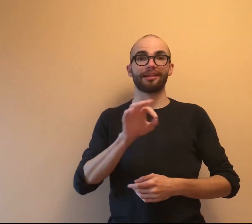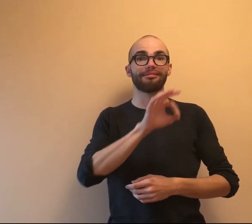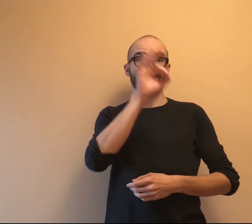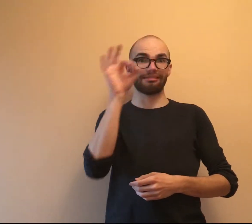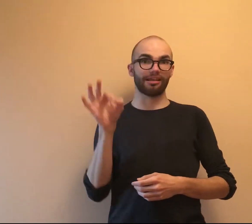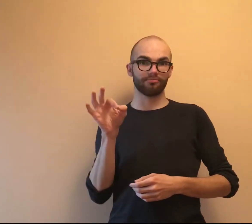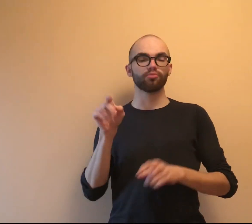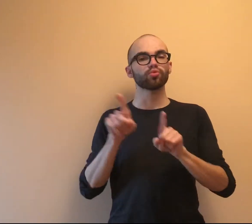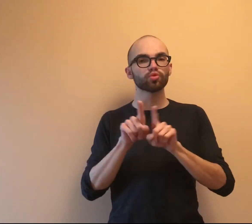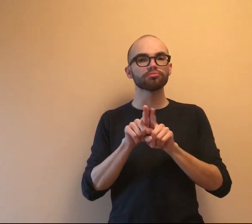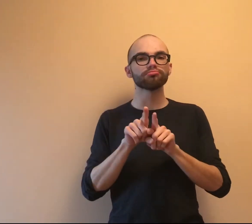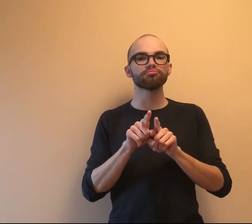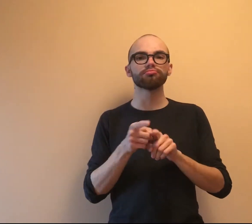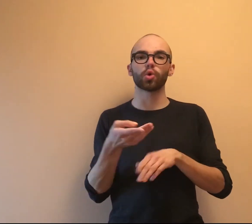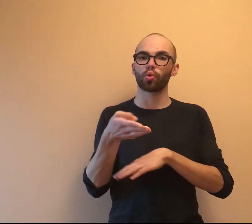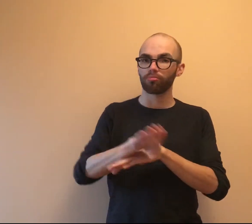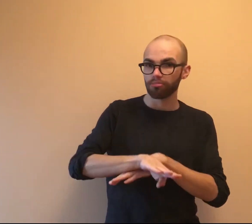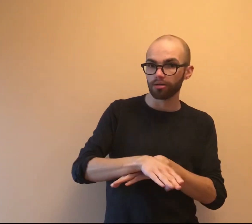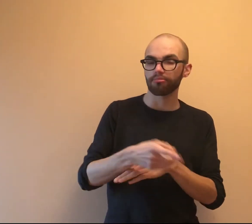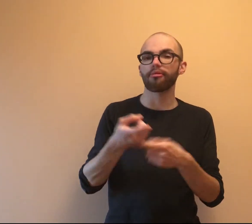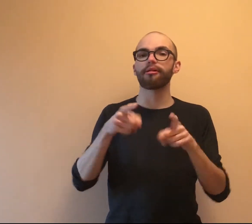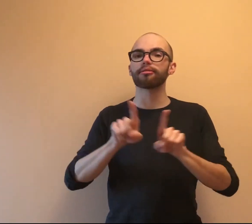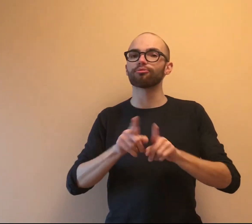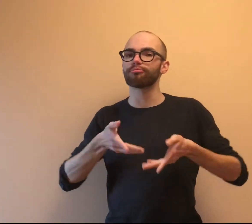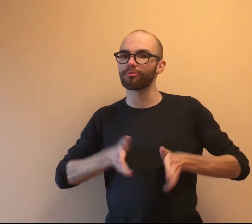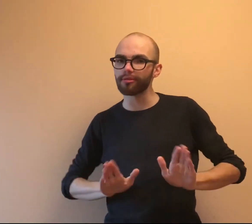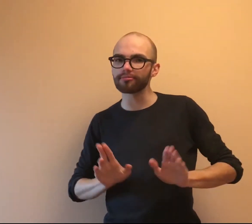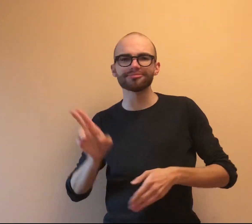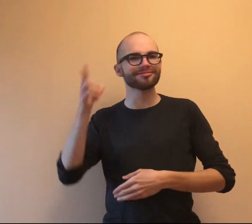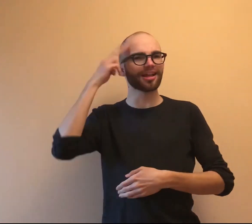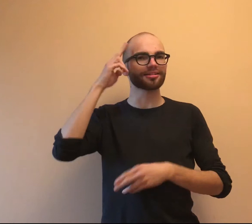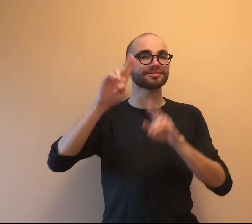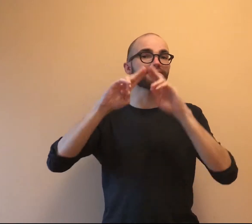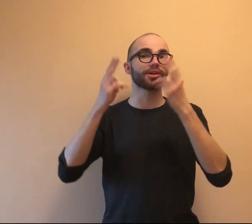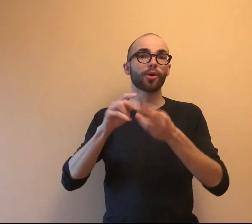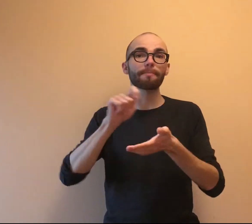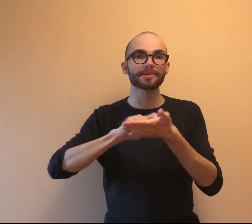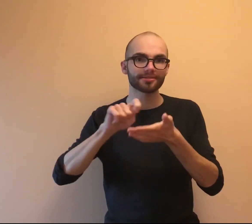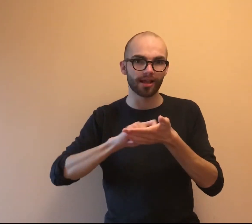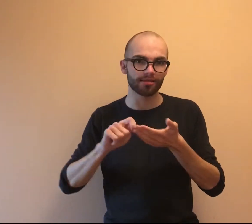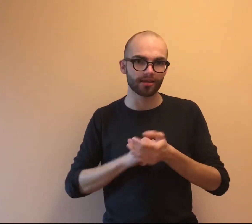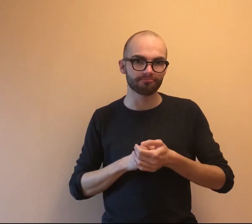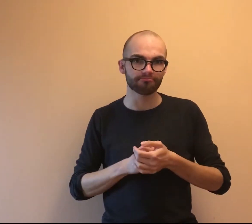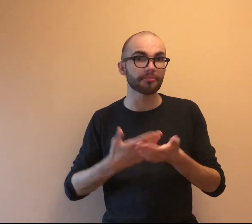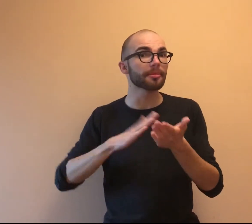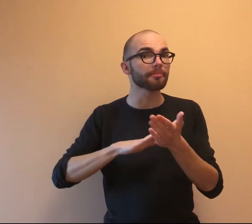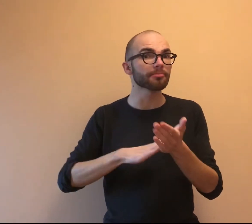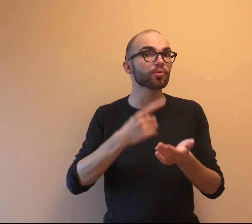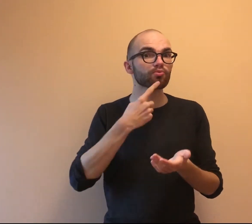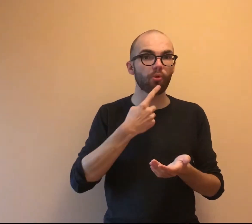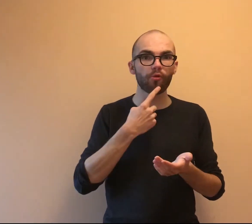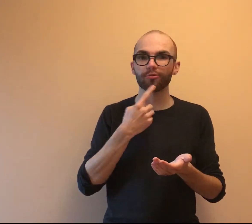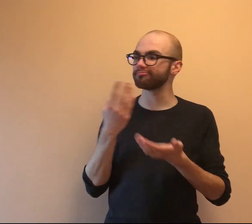Ta dan so se umrli ali rodili tudi mnogo svetovni znani pisatelji kot je na primer... Kdo?